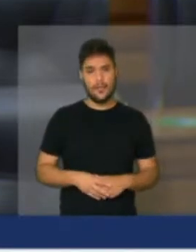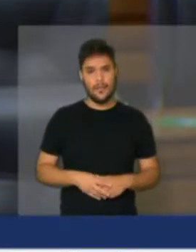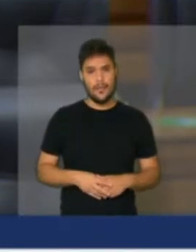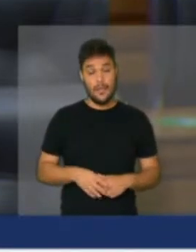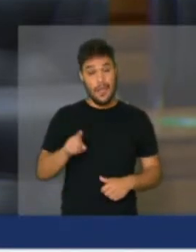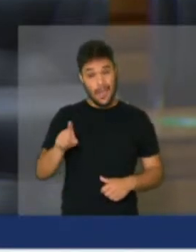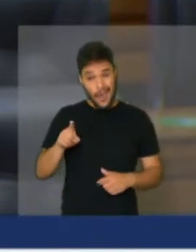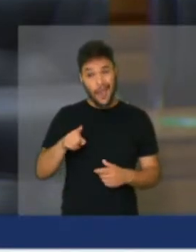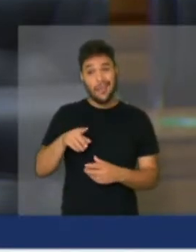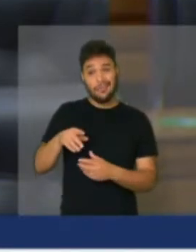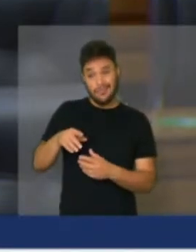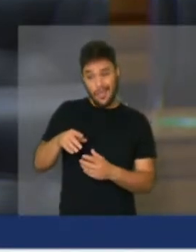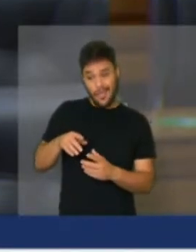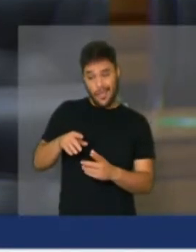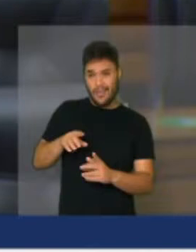MUITO GRAVES, MUITÍSSIMO GRAVES. A DESCONFIANÇA POR